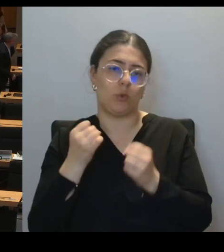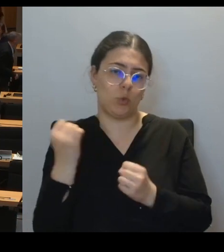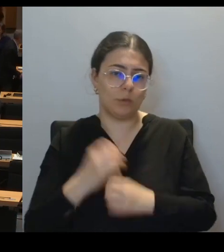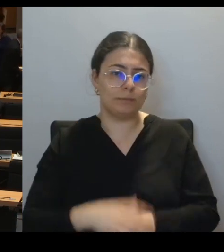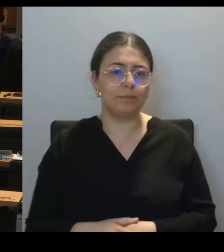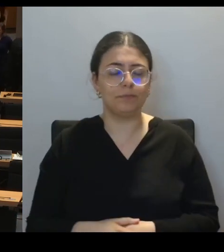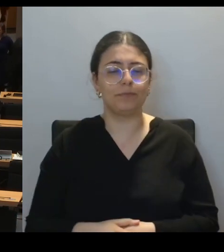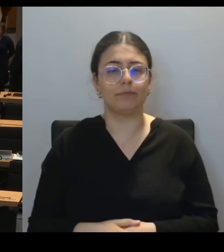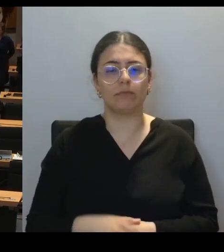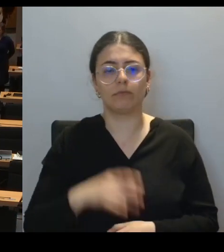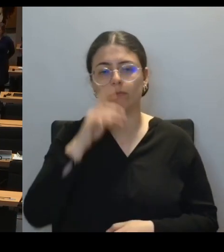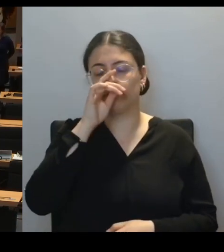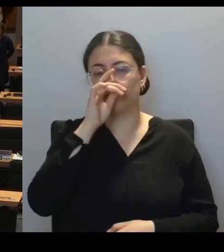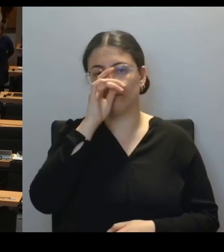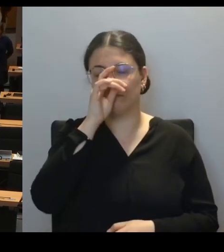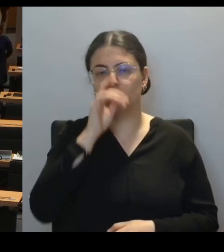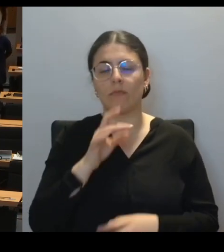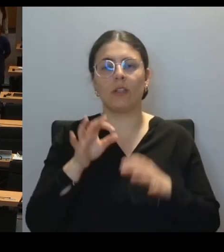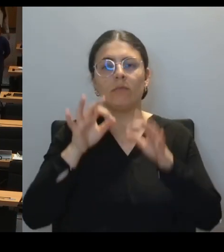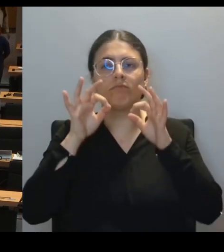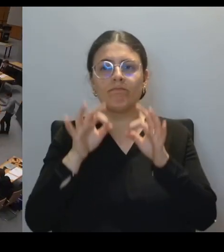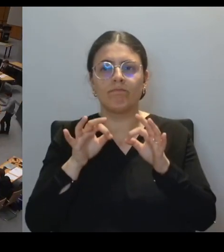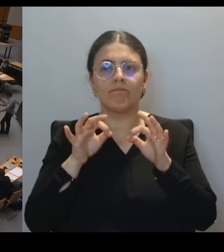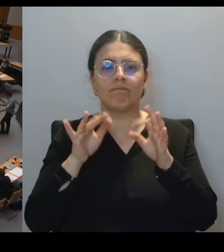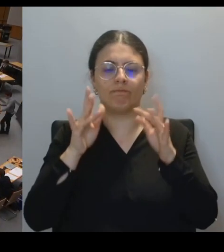wir haben noch ein bisschen Zeit. Können wir vielleicht. Dann